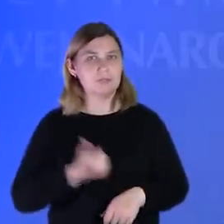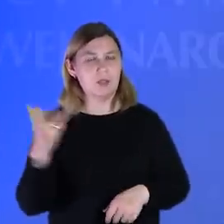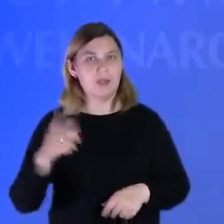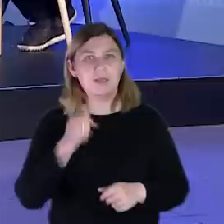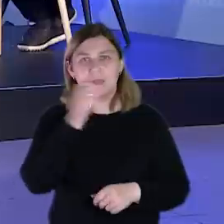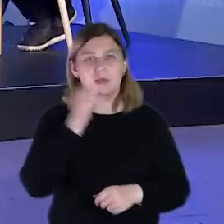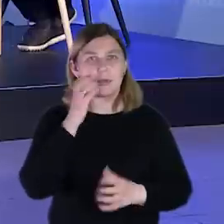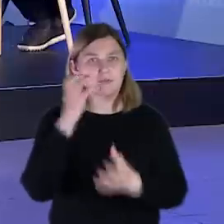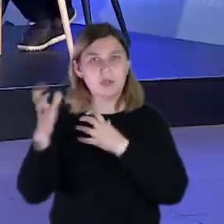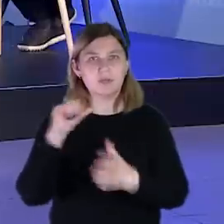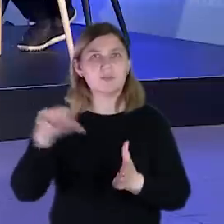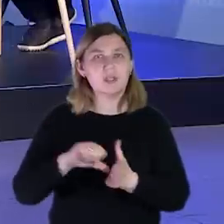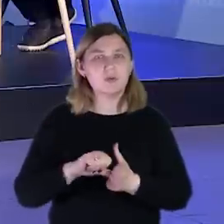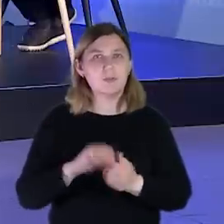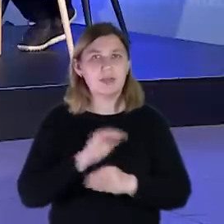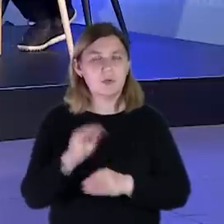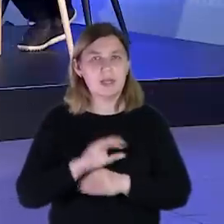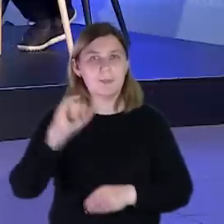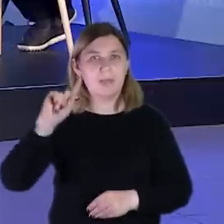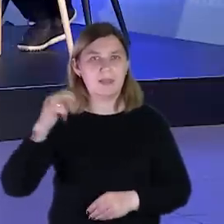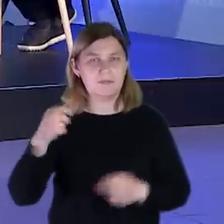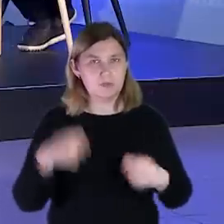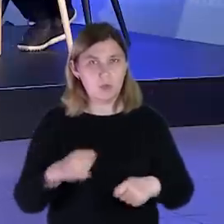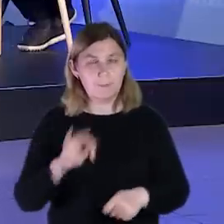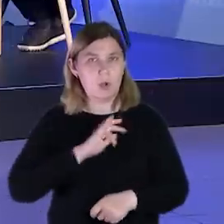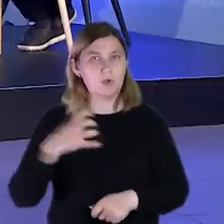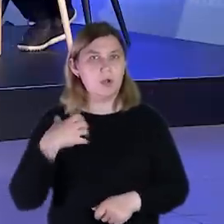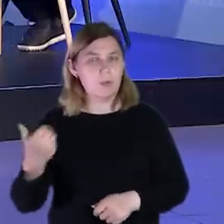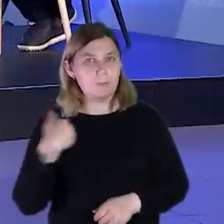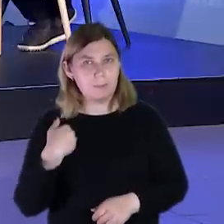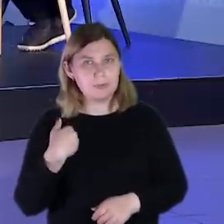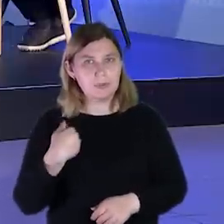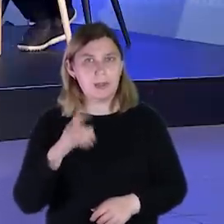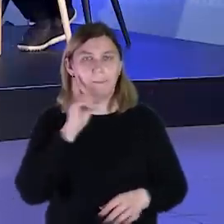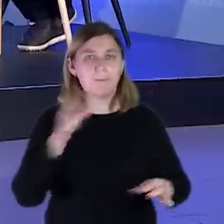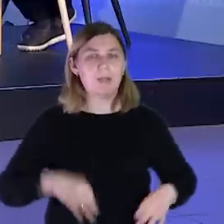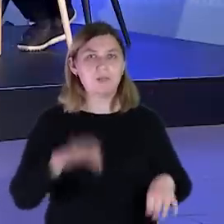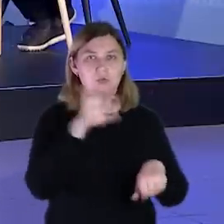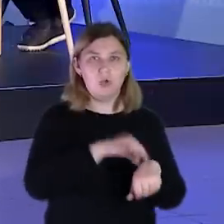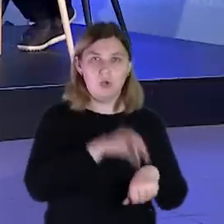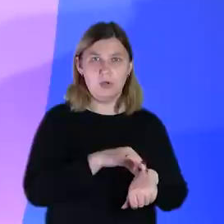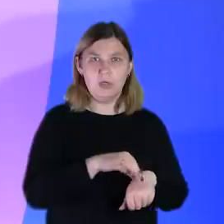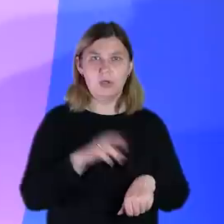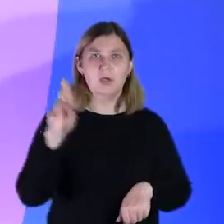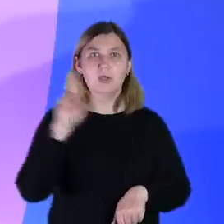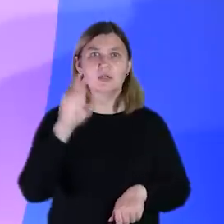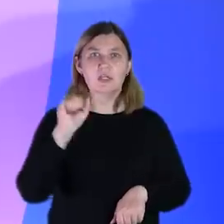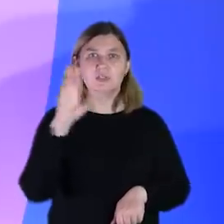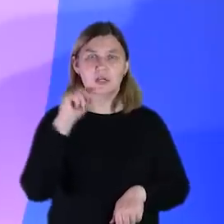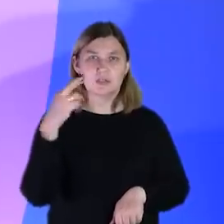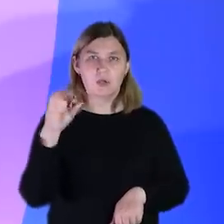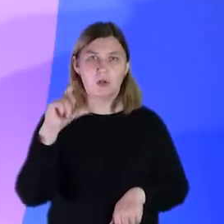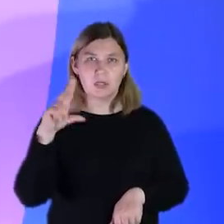Wywiadu w Centrum Edukacyjnym IPN Szczecinie. Moimi gośćmi byli: pan dr Ryszard Oleszkowicz,